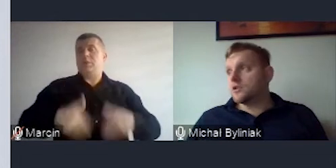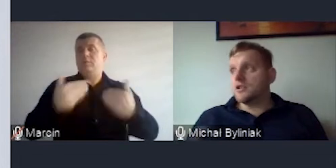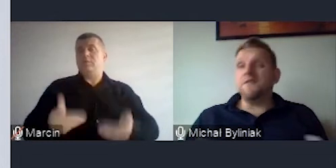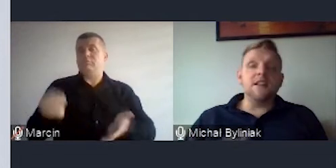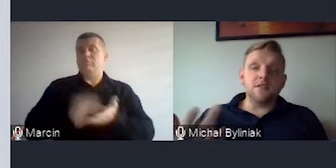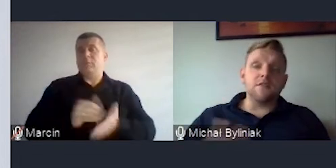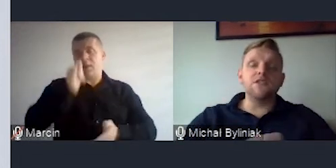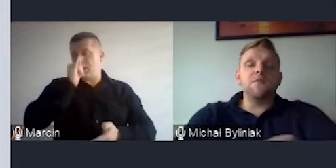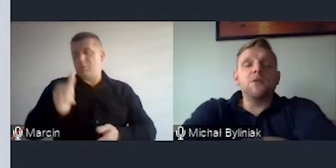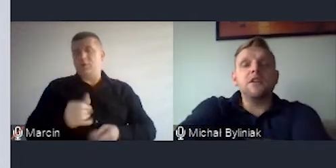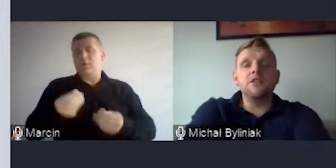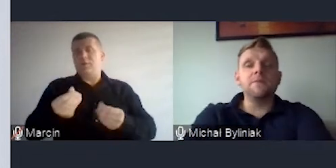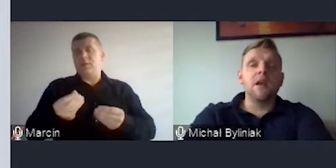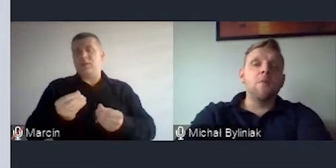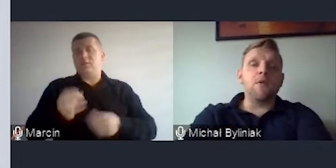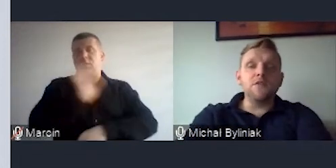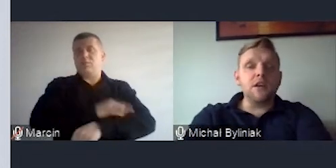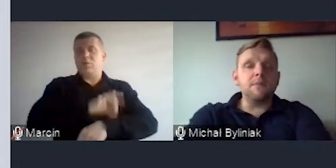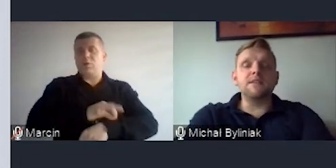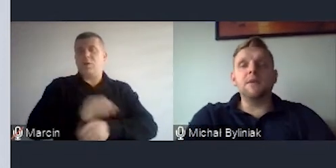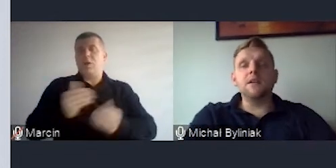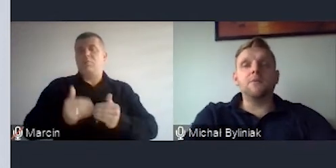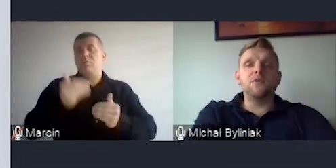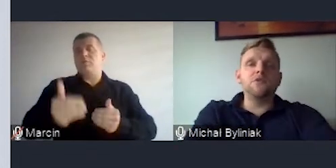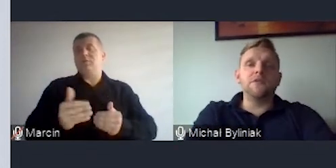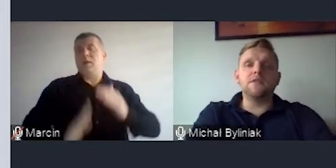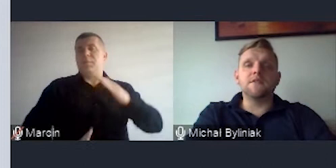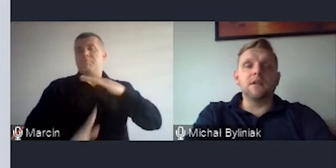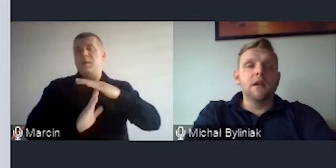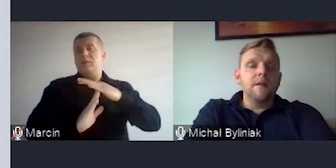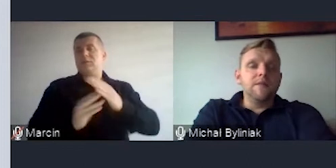Nie możecie finansować się w projekcie powyżej maksymalnego poziomu dofinansowania.